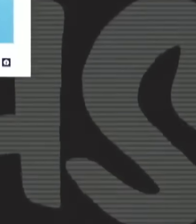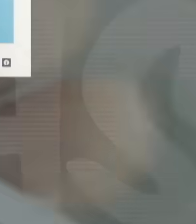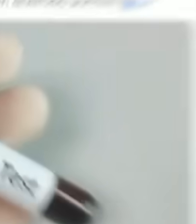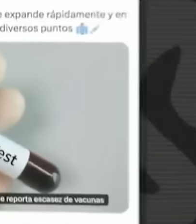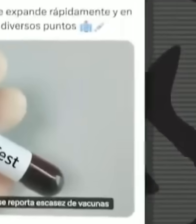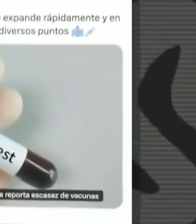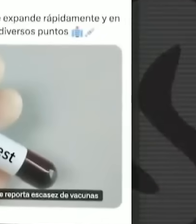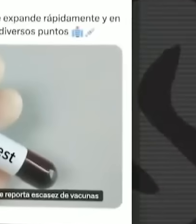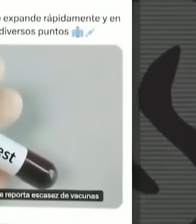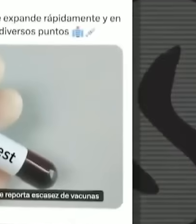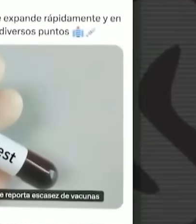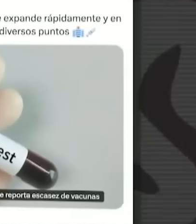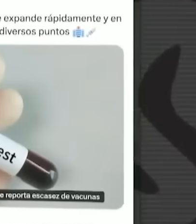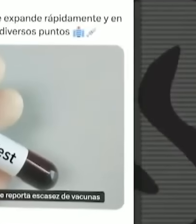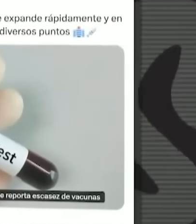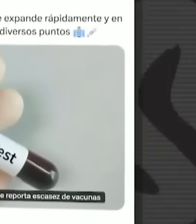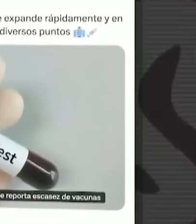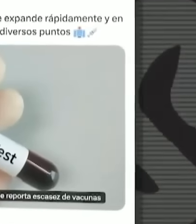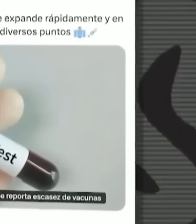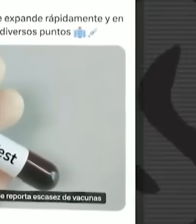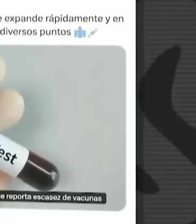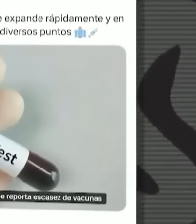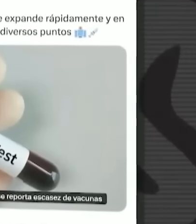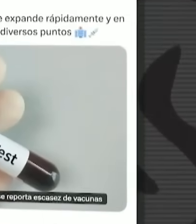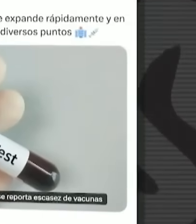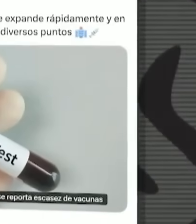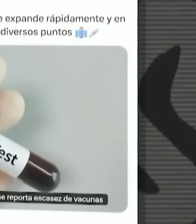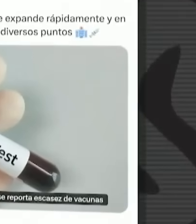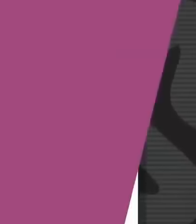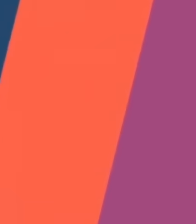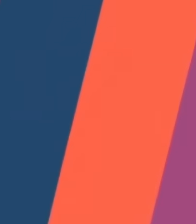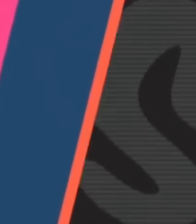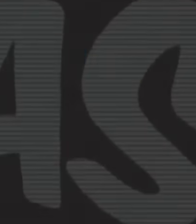influenza son algunas de las noticias falsas que el detector de mentiras localizó esta semana. Uno,